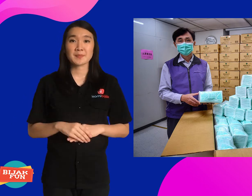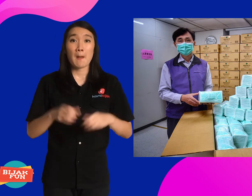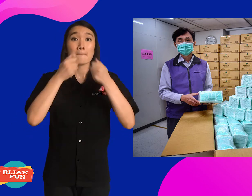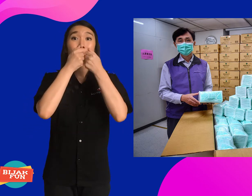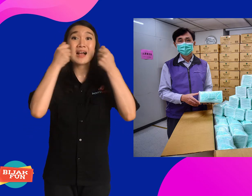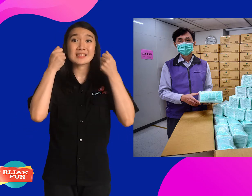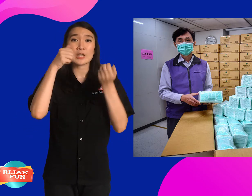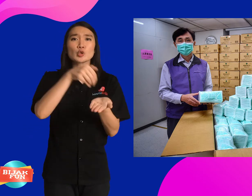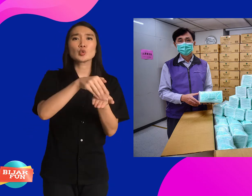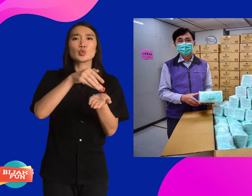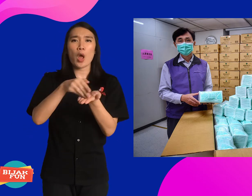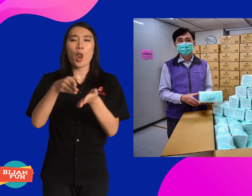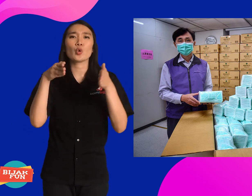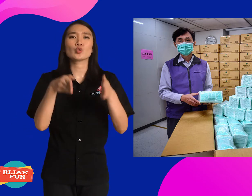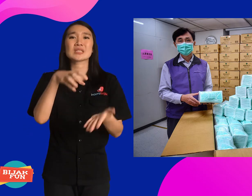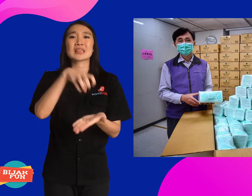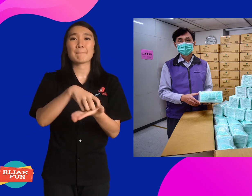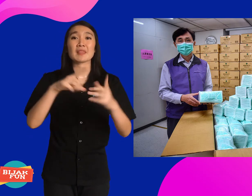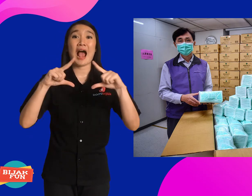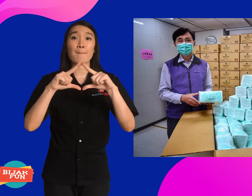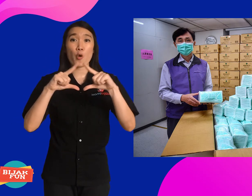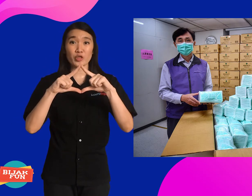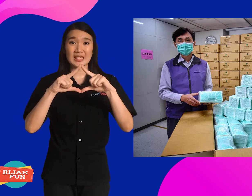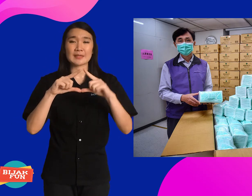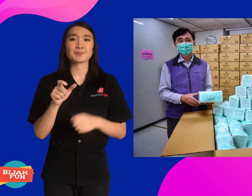Masker dijual khusus di apotik.